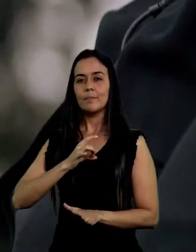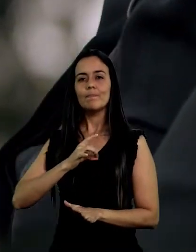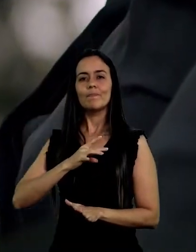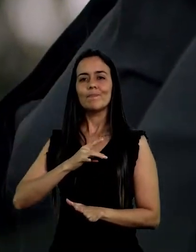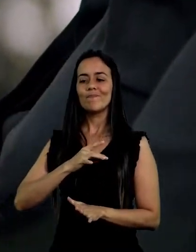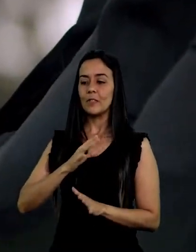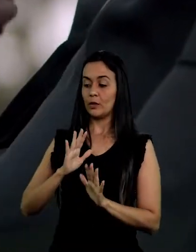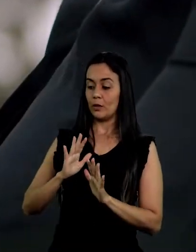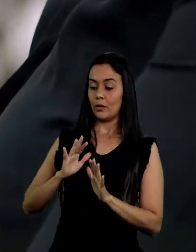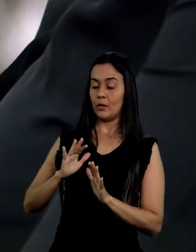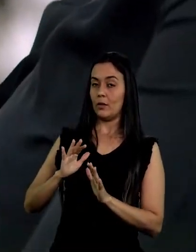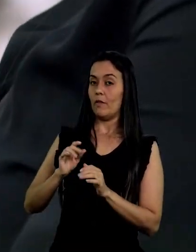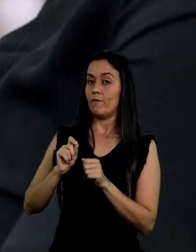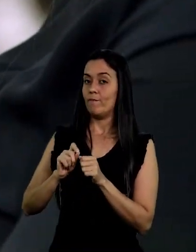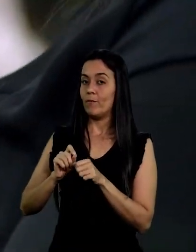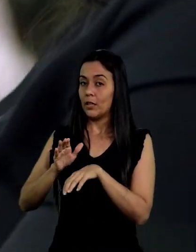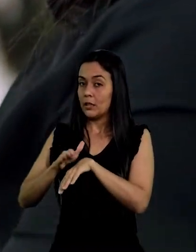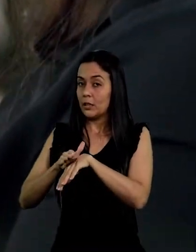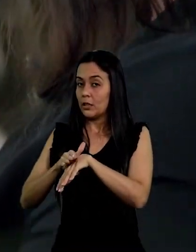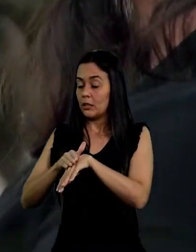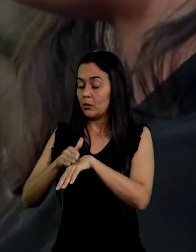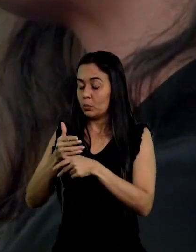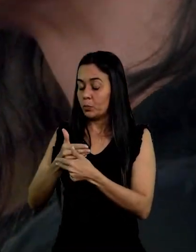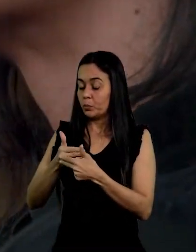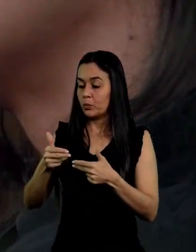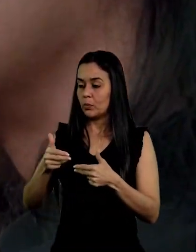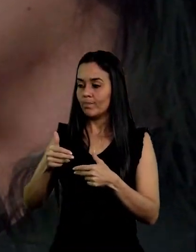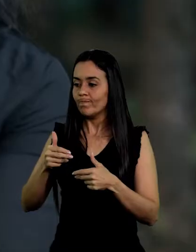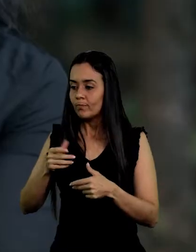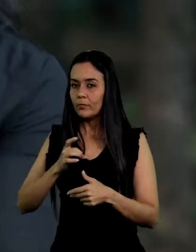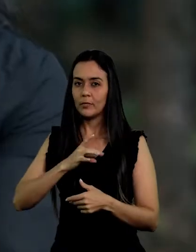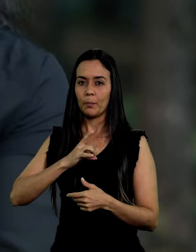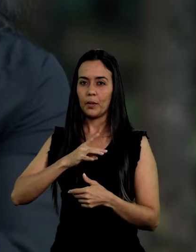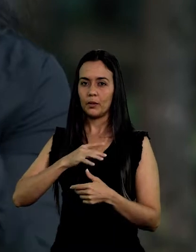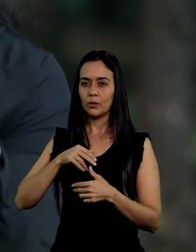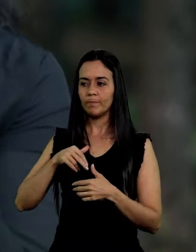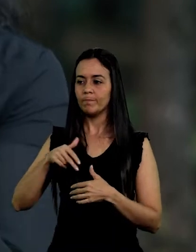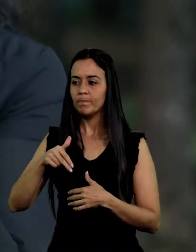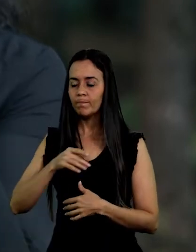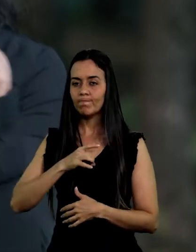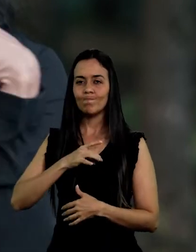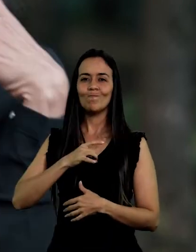continuamente percebendo o risco. Então, no momento em que o mundo